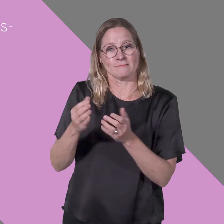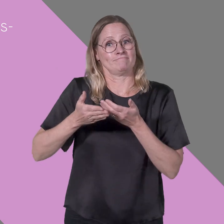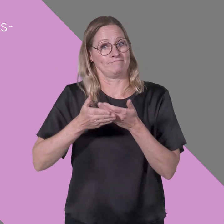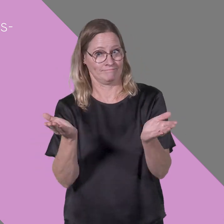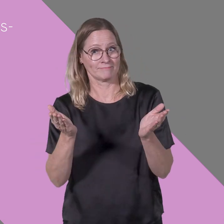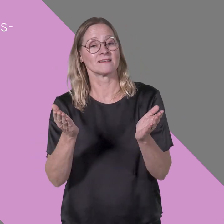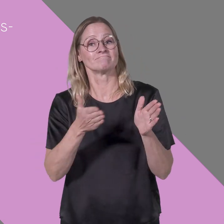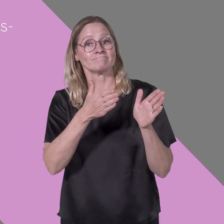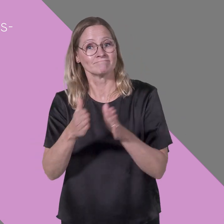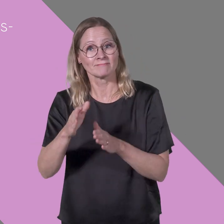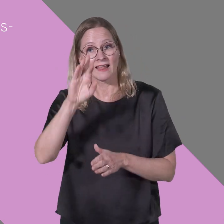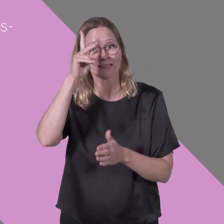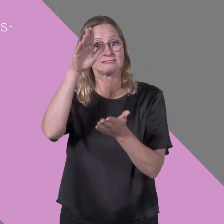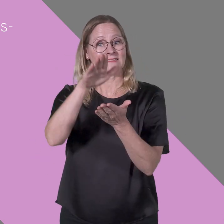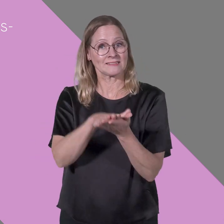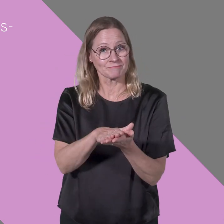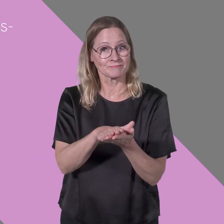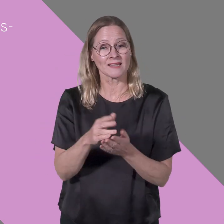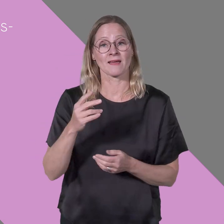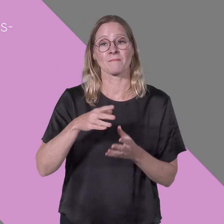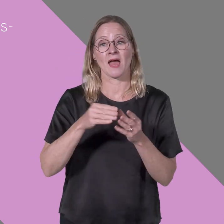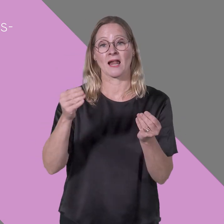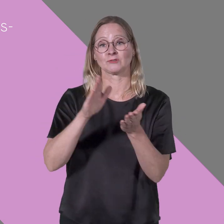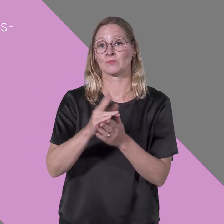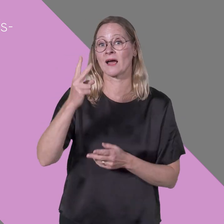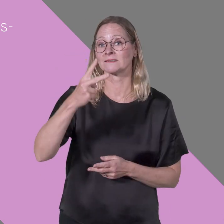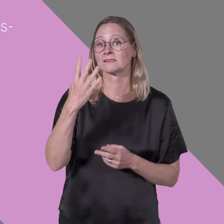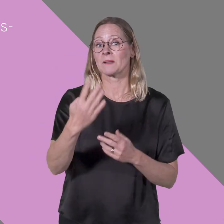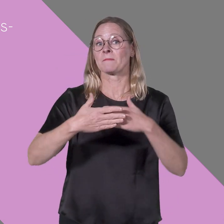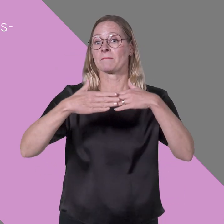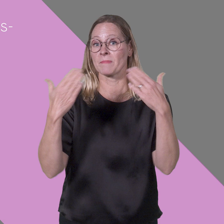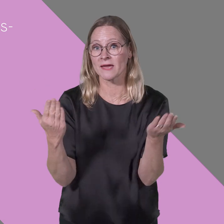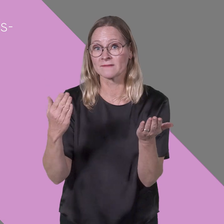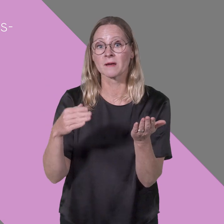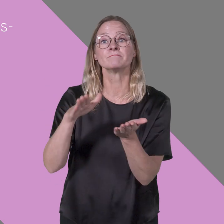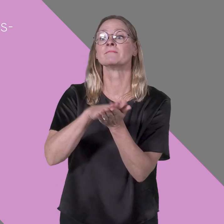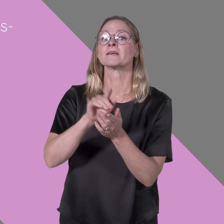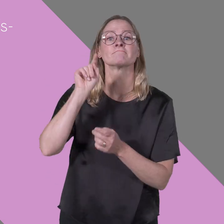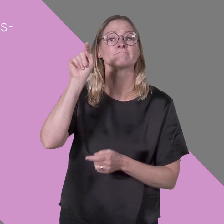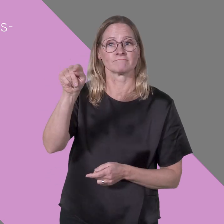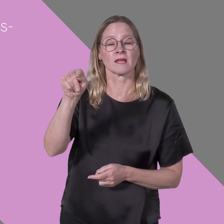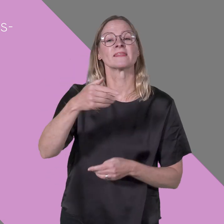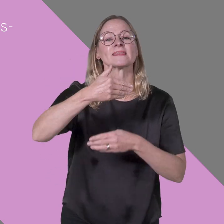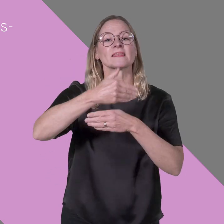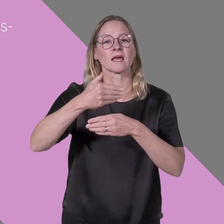hyödyntävä näytelmä järjestetään 24.3. Teatteri Tuikkeen tiloissa -